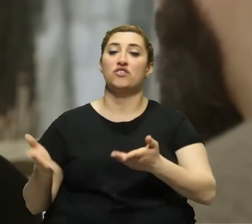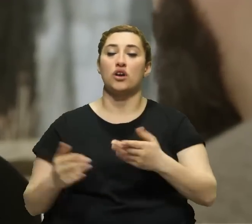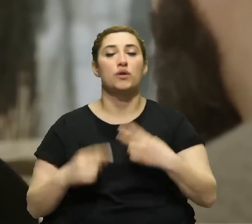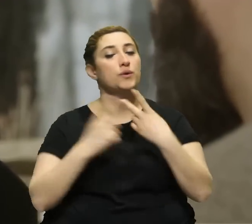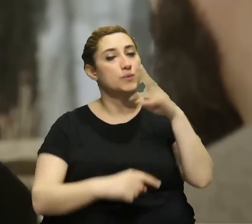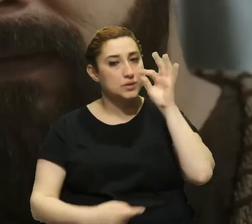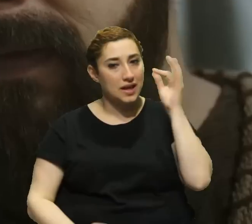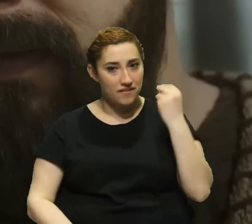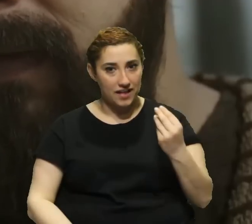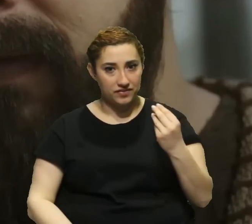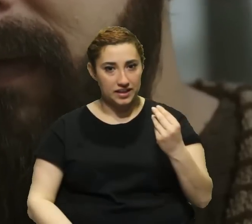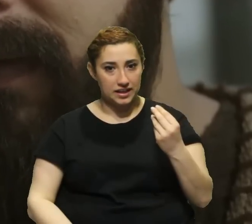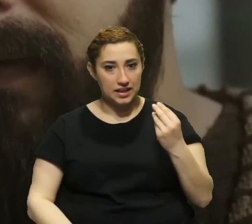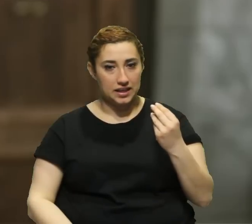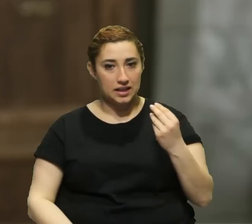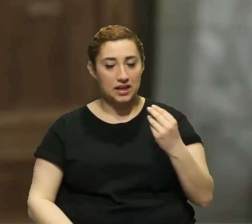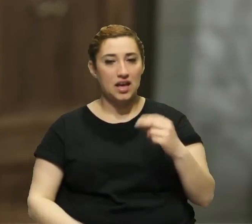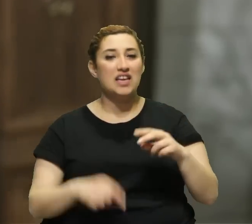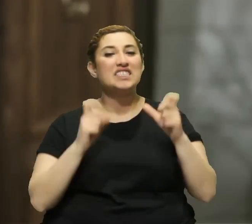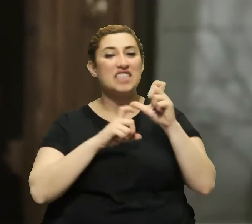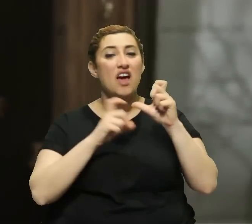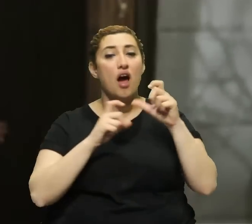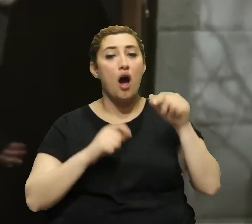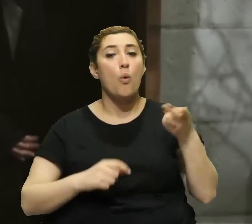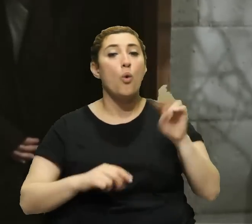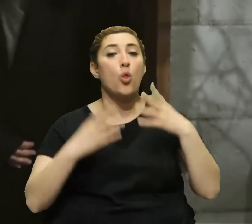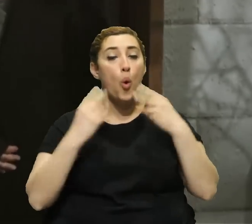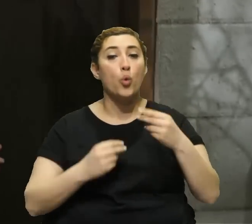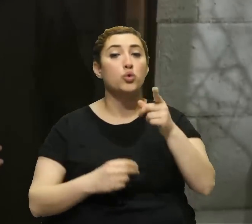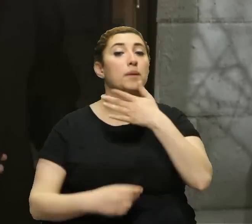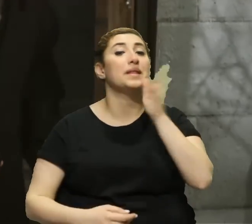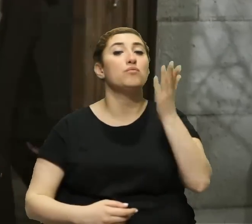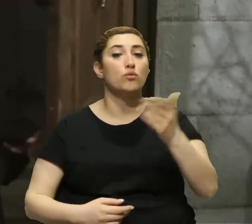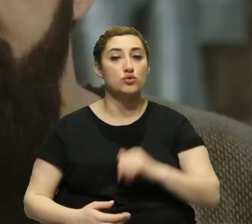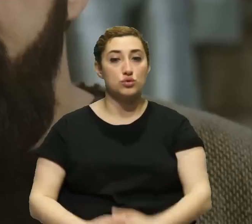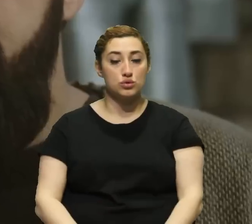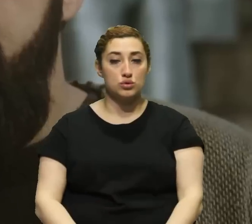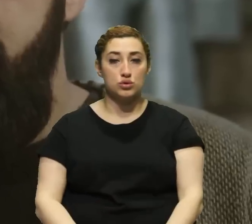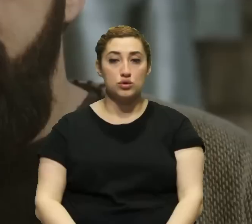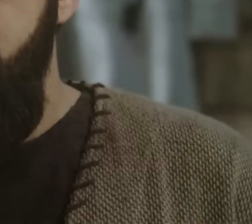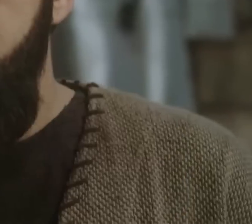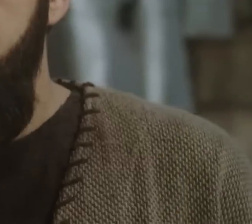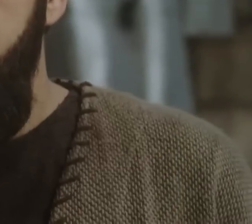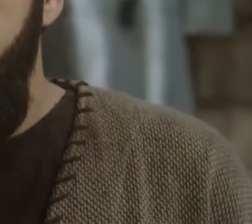Yunus Efendi... ...Kolağası Sarı Ağa'nın öldüğünü de mi bilmezsiniz?